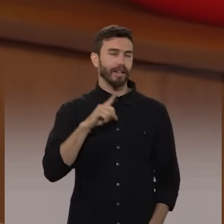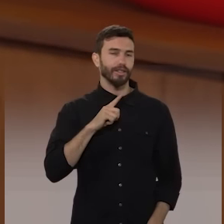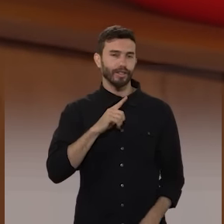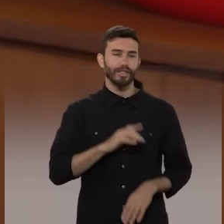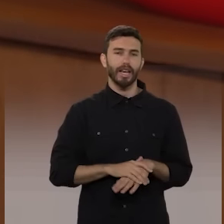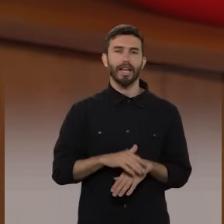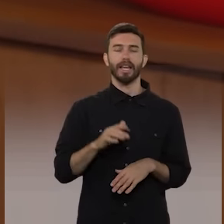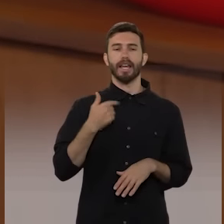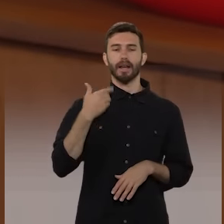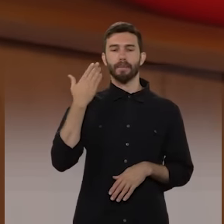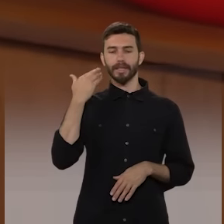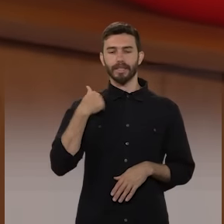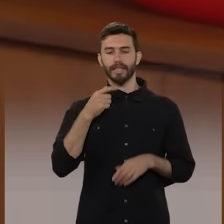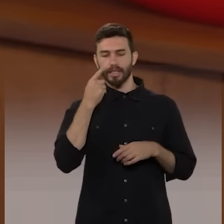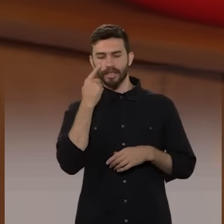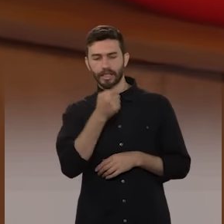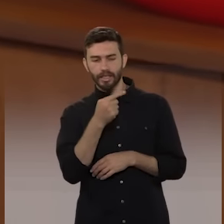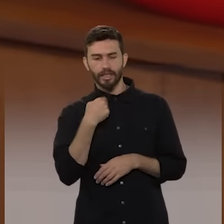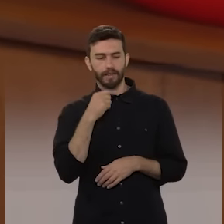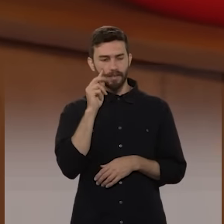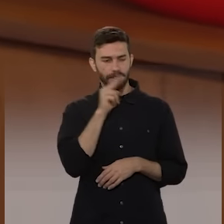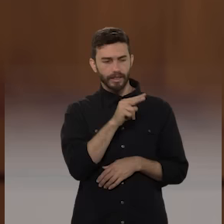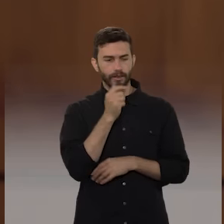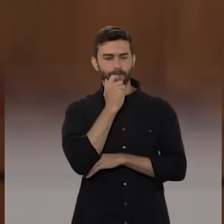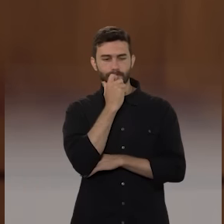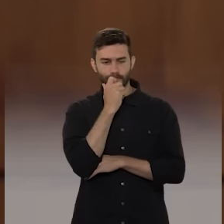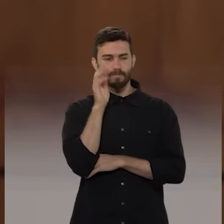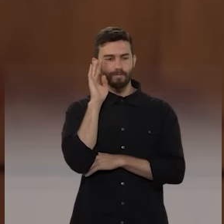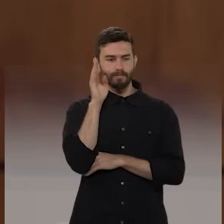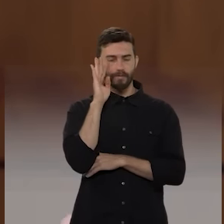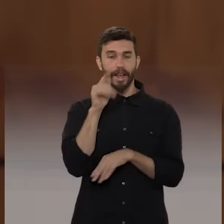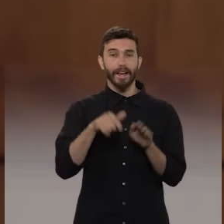aquela planta no Missouri até antes de olhar o Canadá e entendemos que a melhor opção no